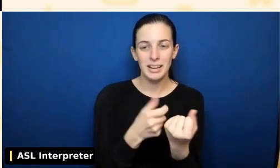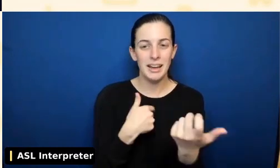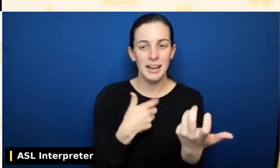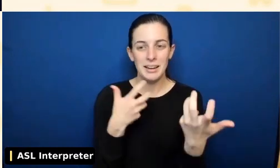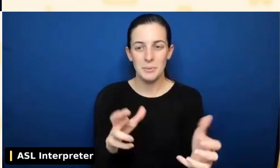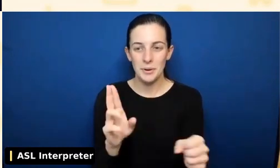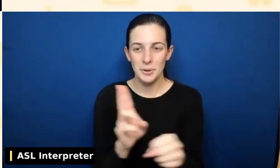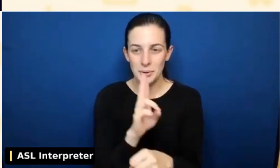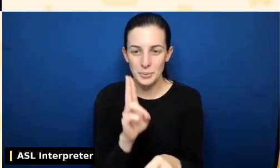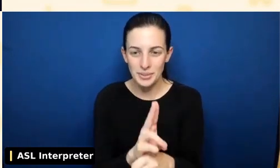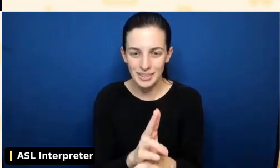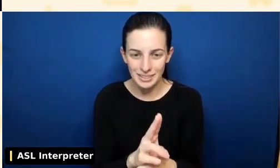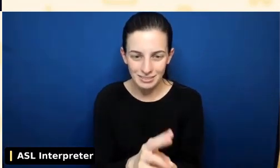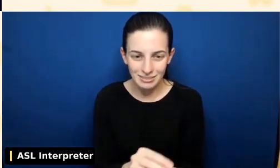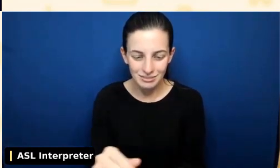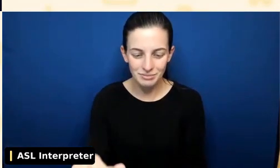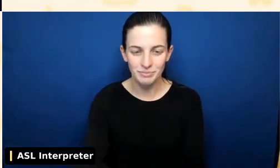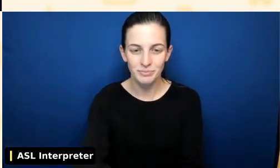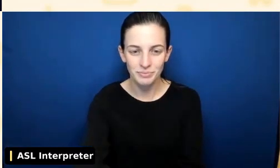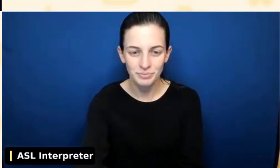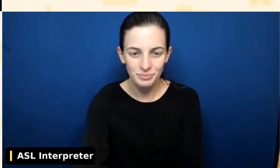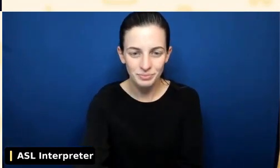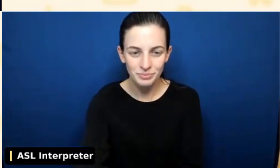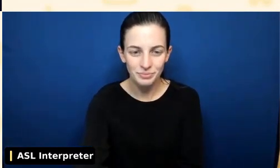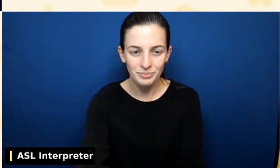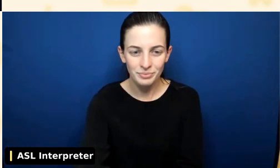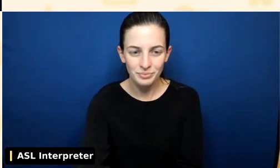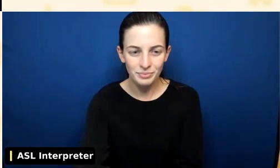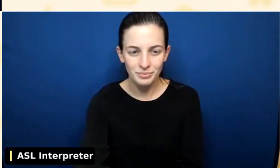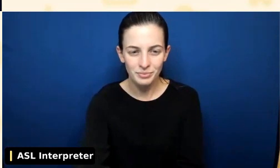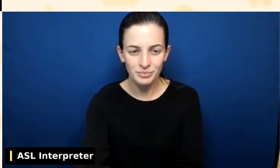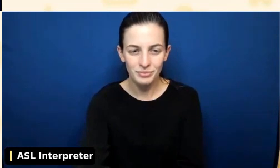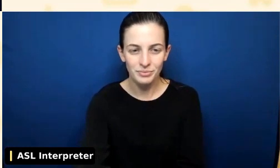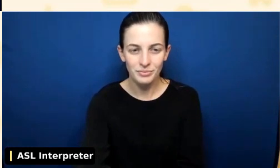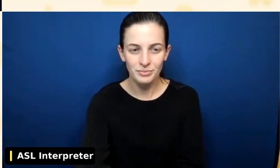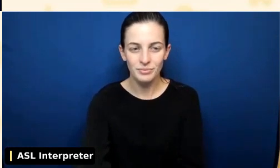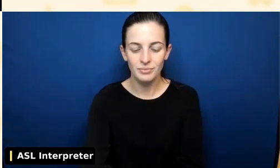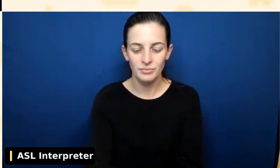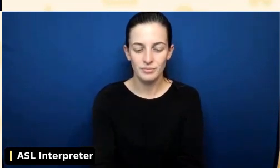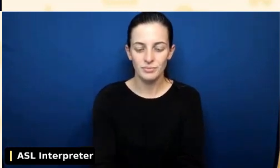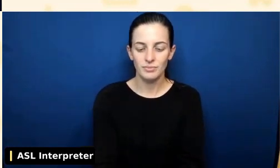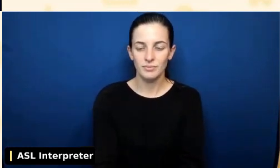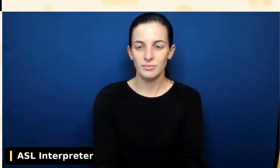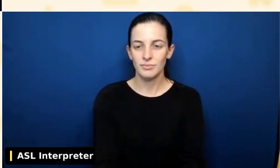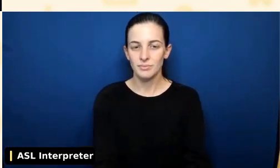Básicamente dice animaciones activadas, apagar el interruptor de animación.